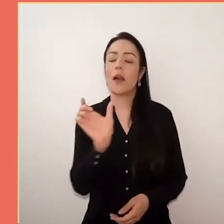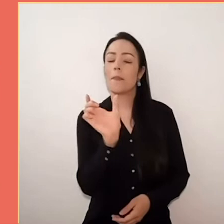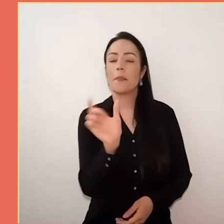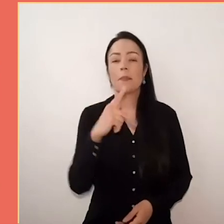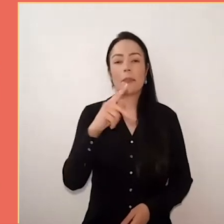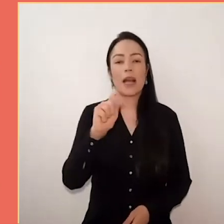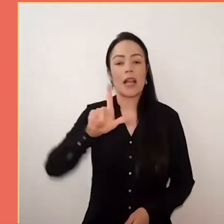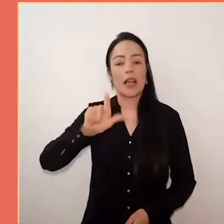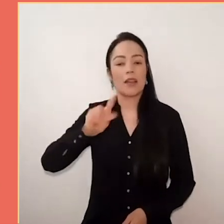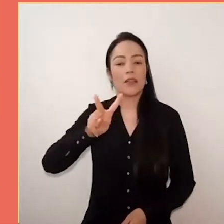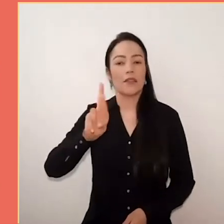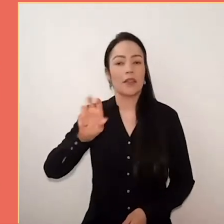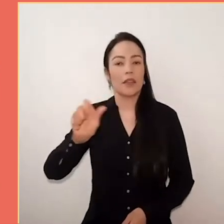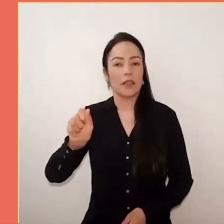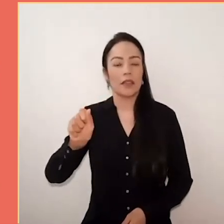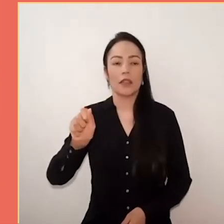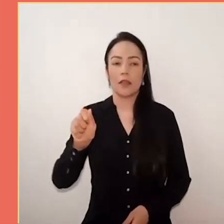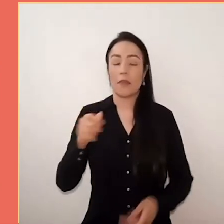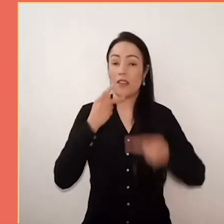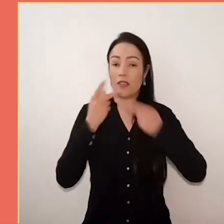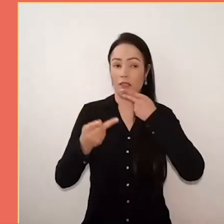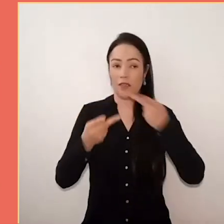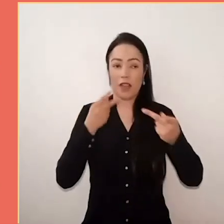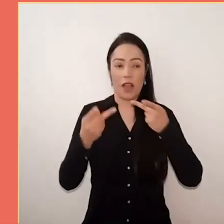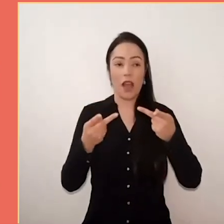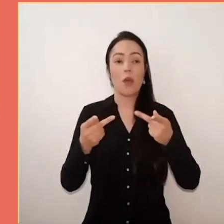Porque eu acho que pra falar sobre concepção leitora,